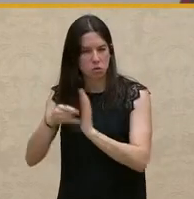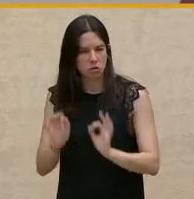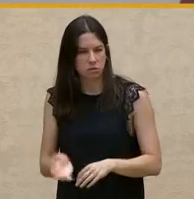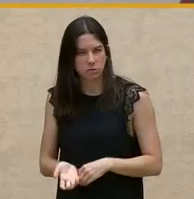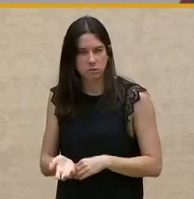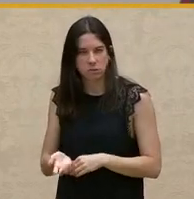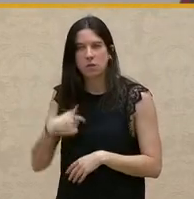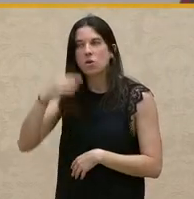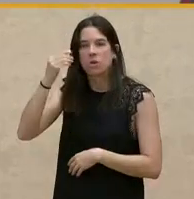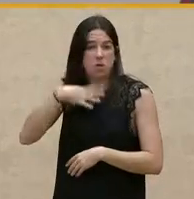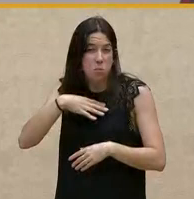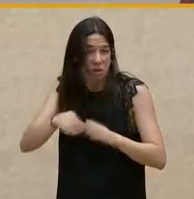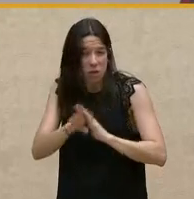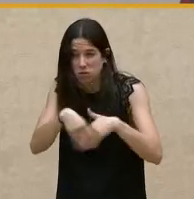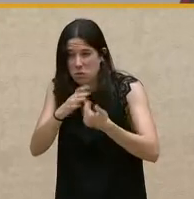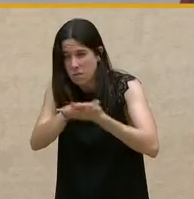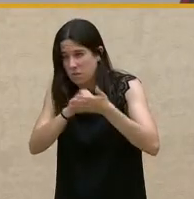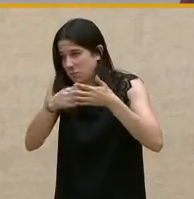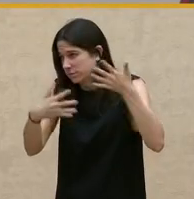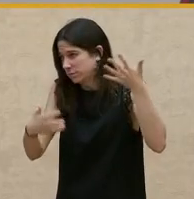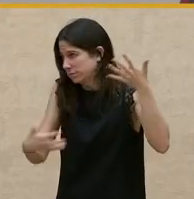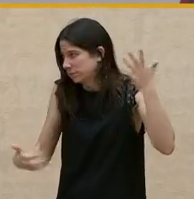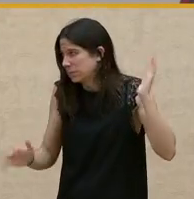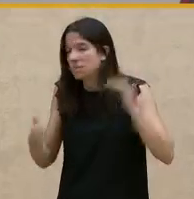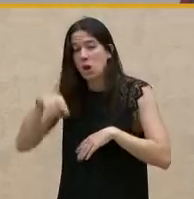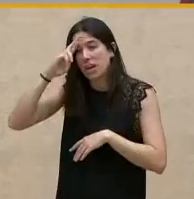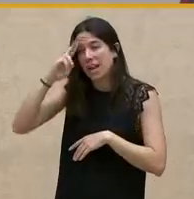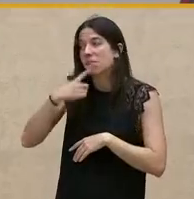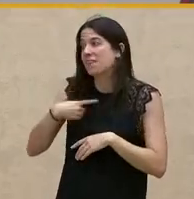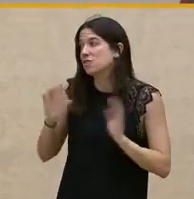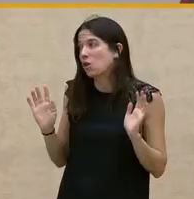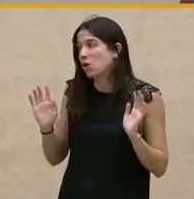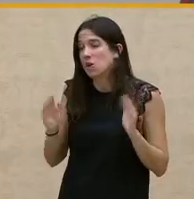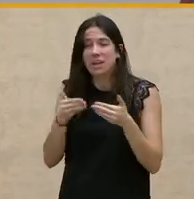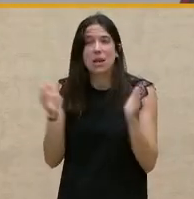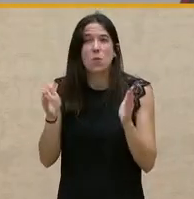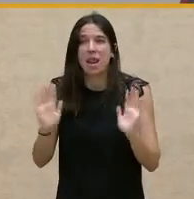y así podría continuar y solamente Ricard me ha dado la opción de inaugurar, junto con él,